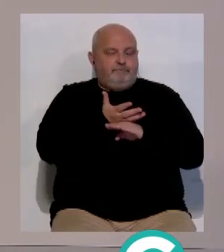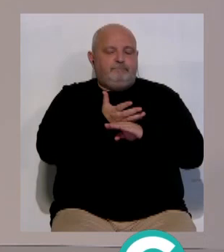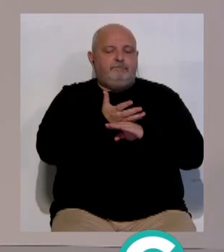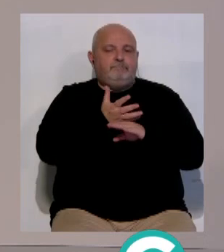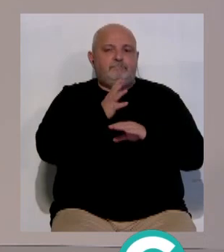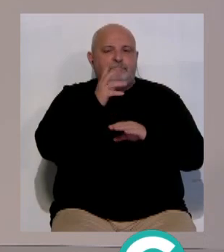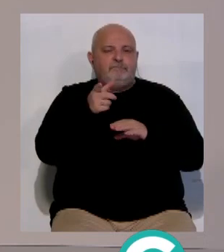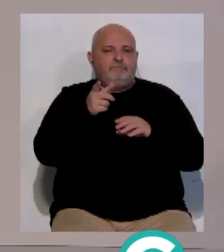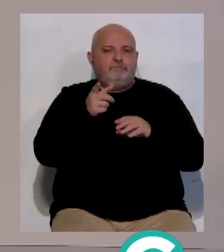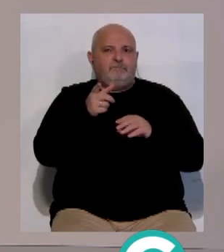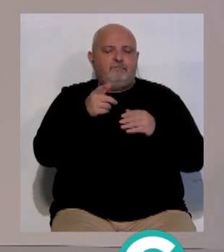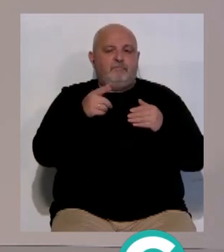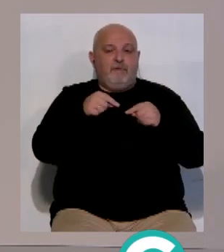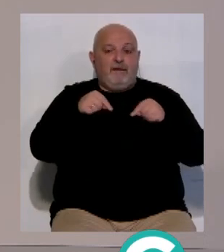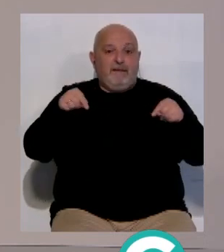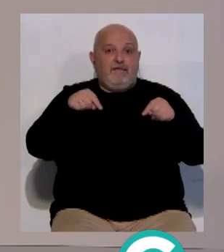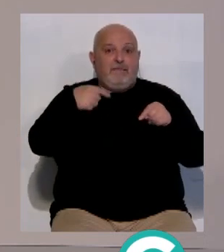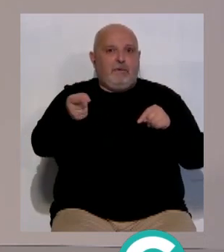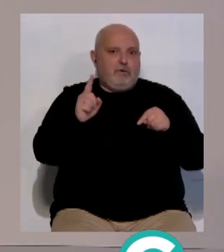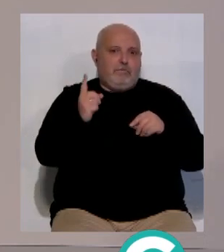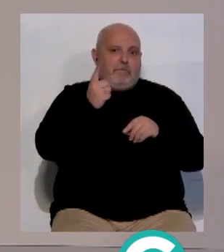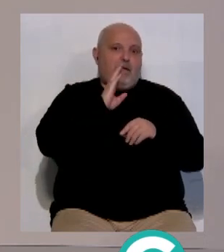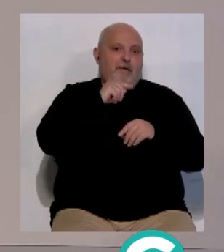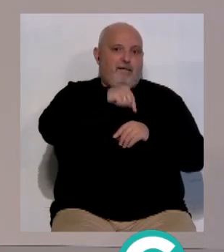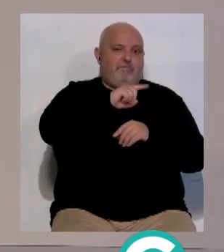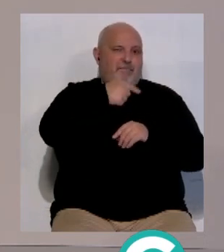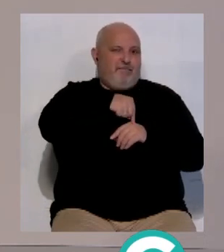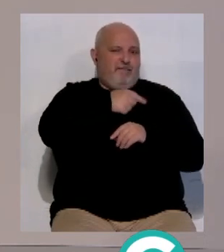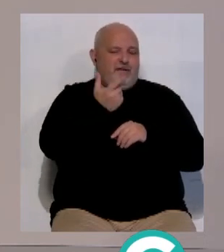allí al borde del área no tiene trascendencia ninguna sino se se señala un libre directo por